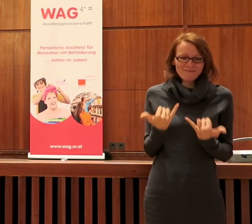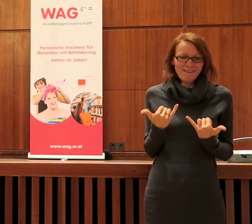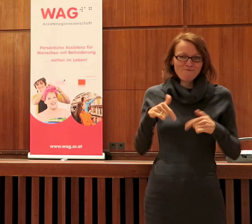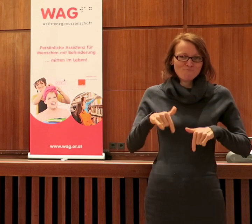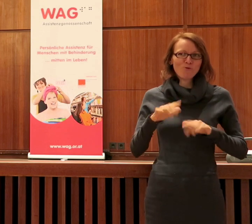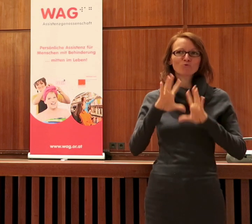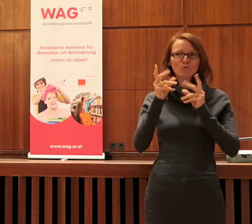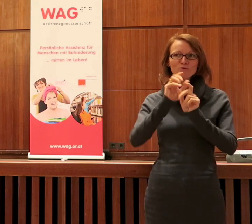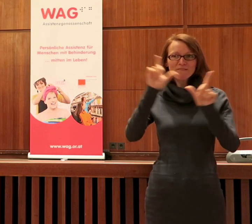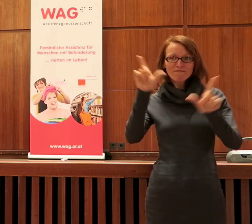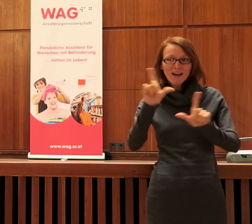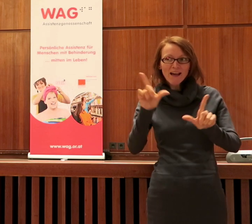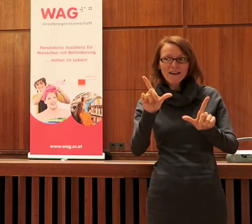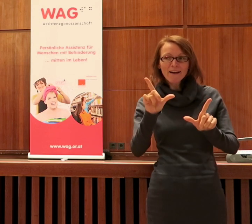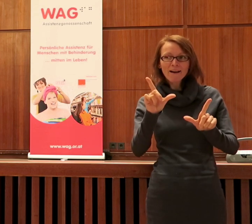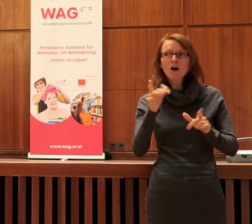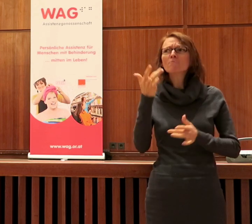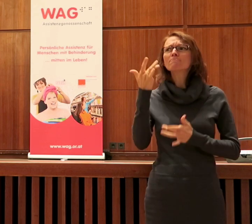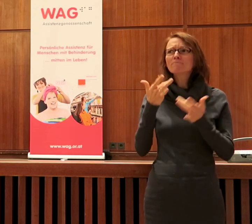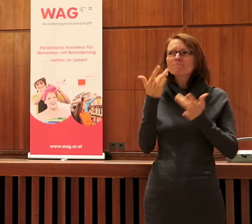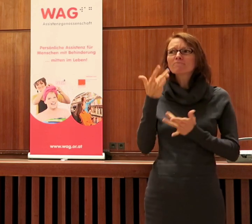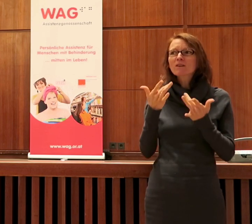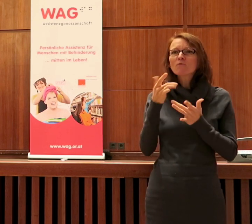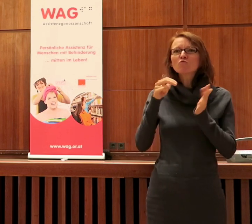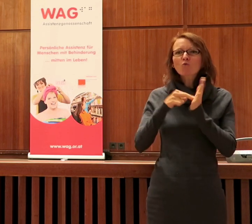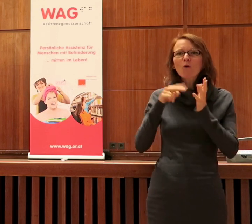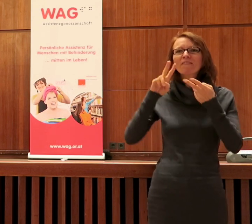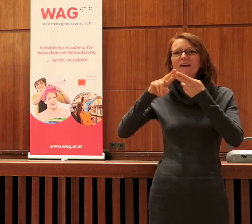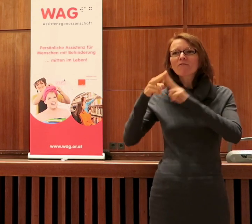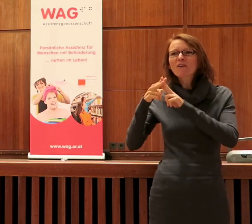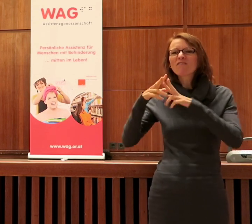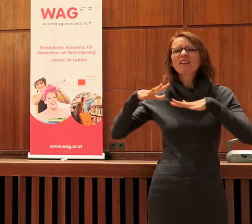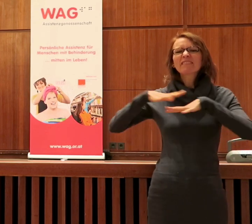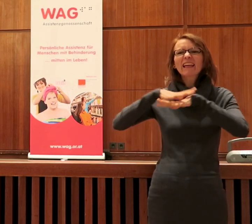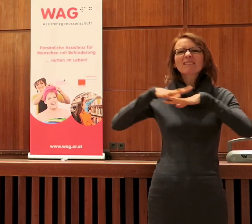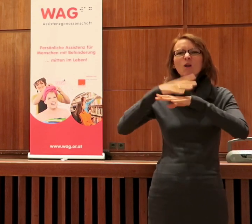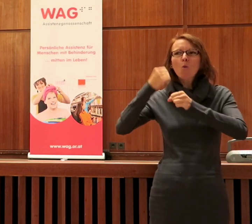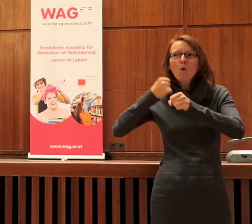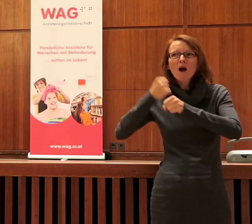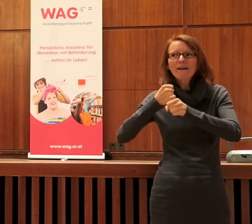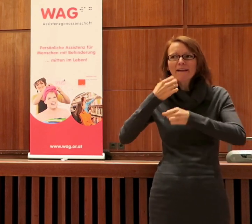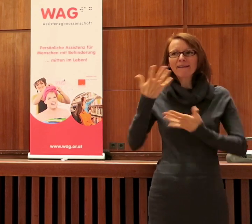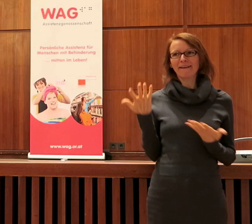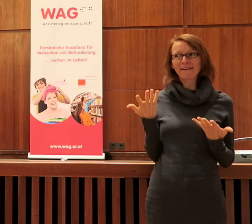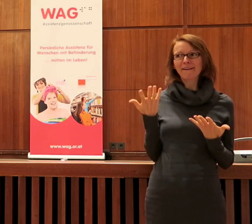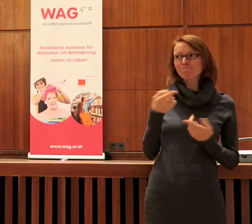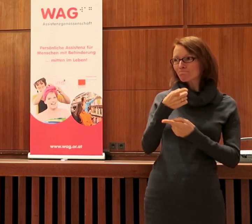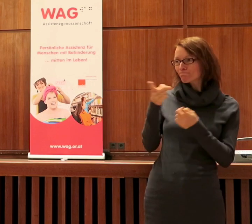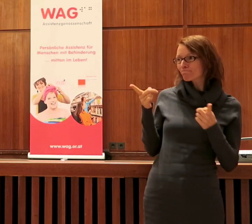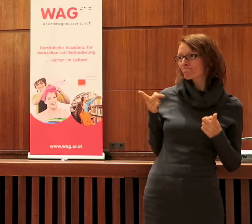Wir treffen uns jetzt hoffentlich beim Networken, wie es so schön heißt. Dort können wir uns austauschen. Es sei den, ihr schreit jetzt noch Zugabe,